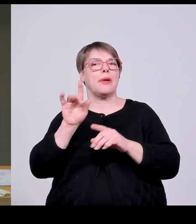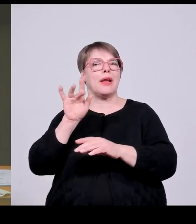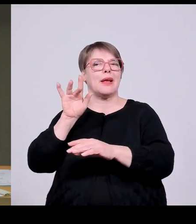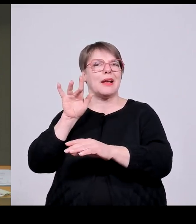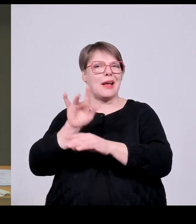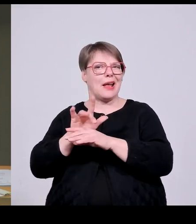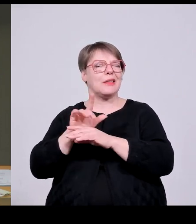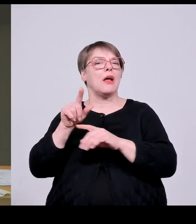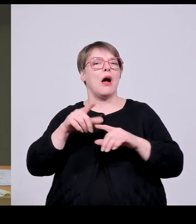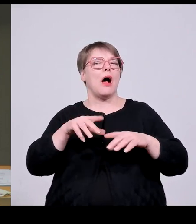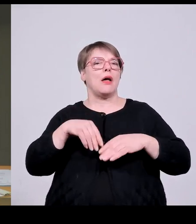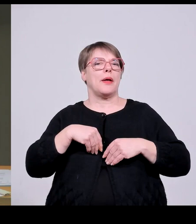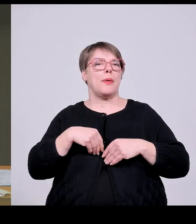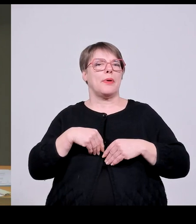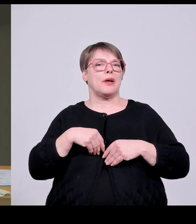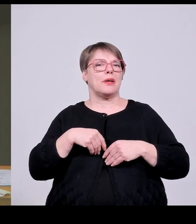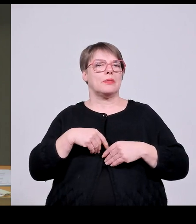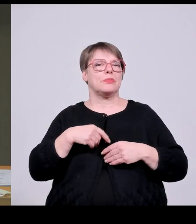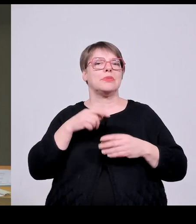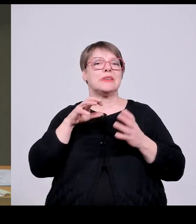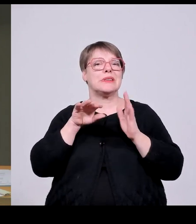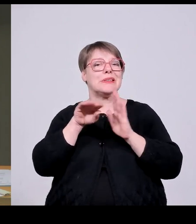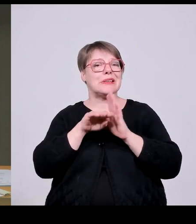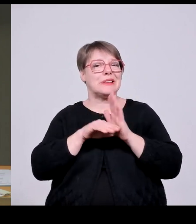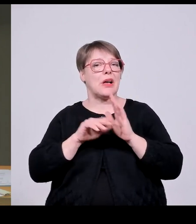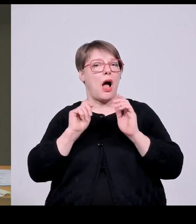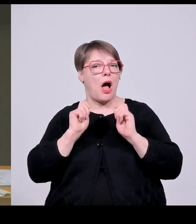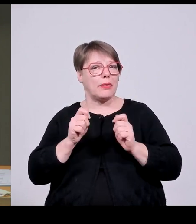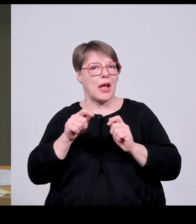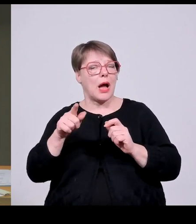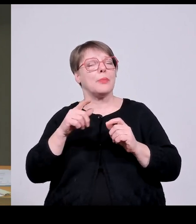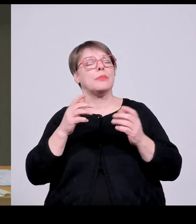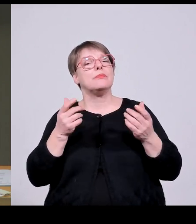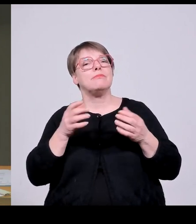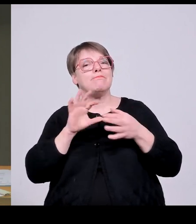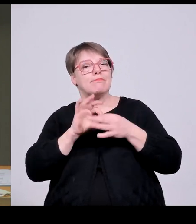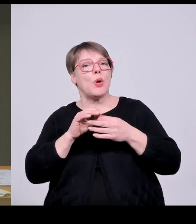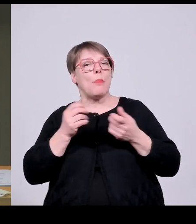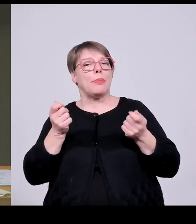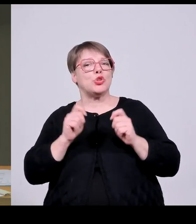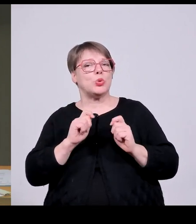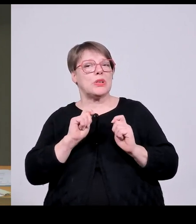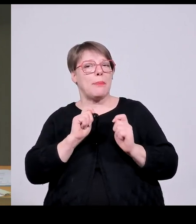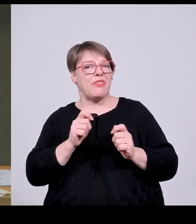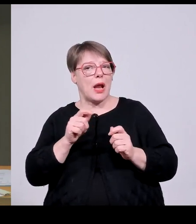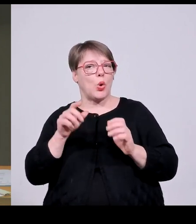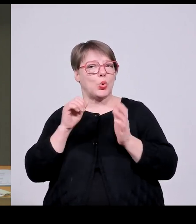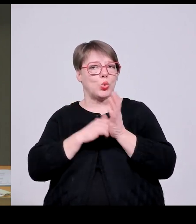eines stellvertretenden Mitglieds der G10 Kommission des Landes Berlin Drucksache 19/38.